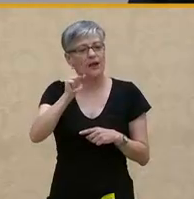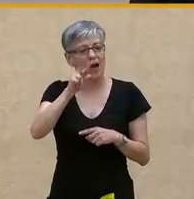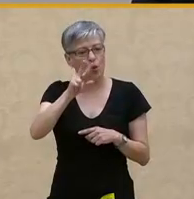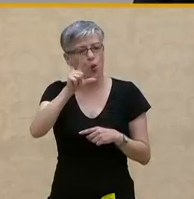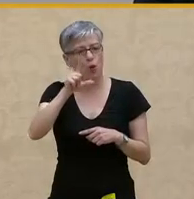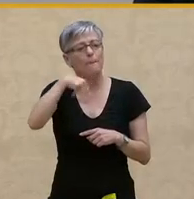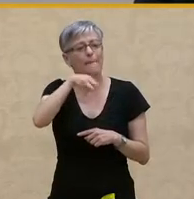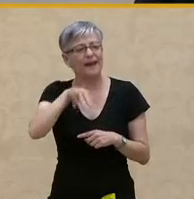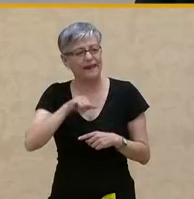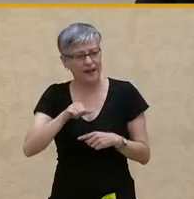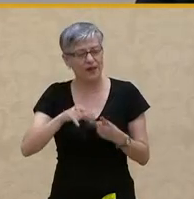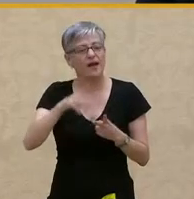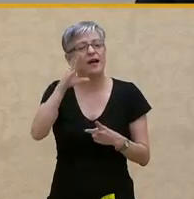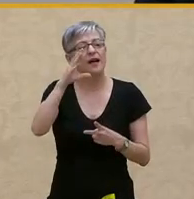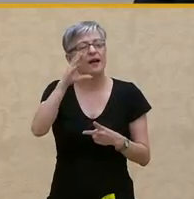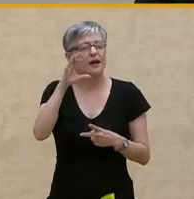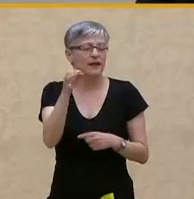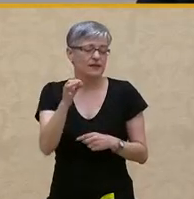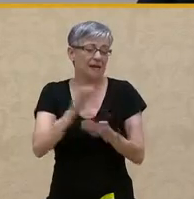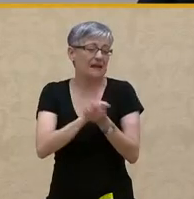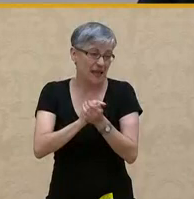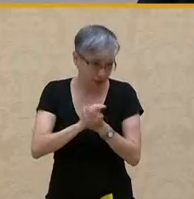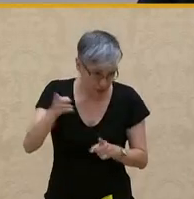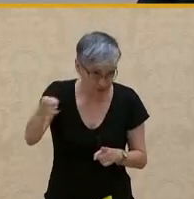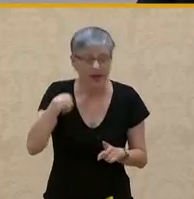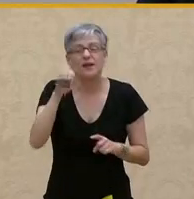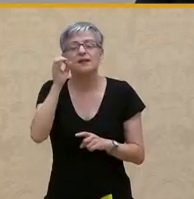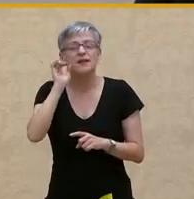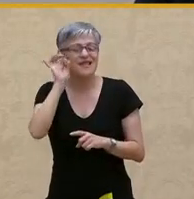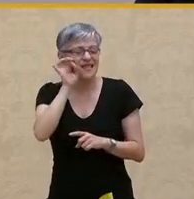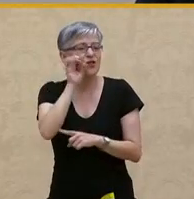es una persona sordociega a causa también del síndrome de Usher al que quizá muchos,